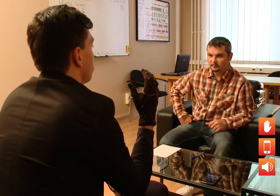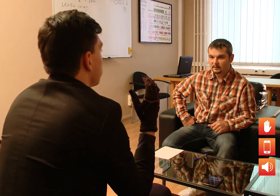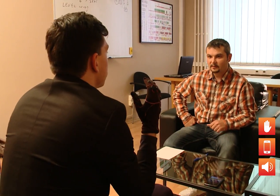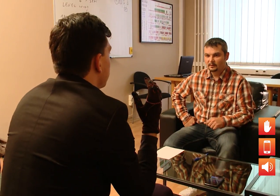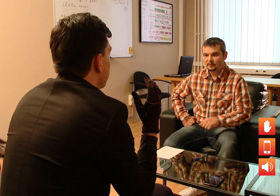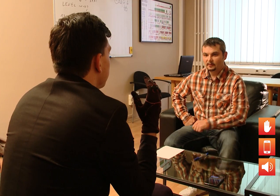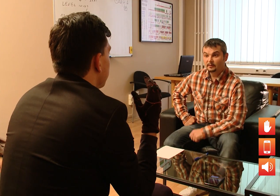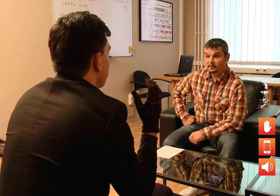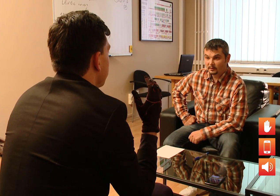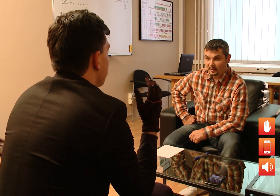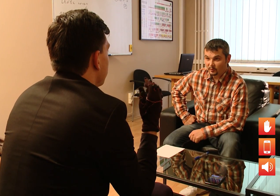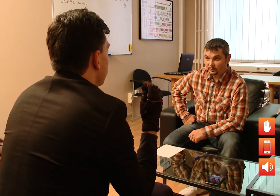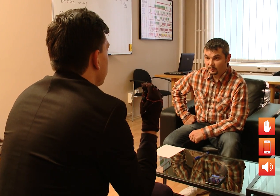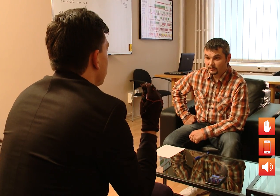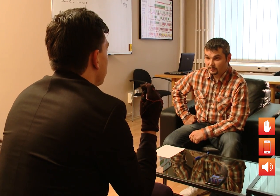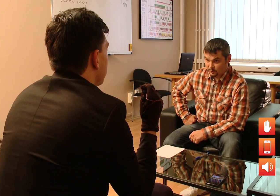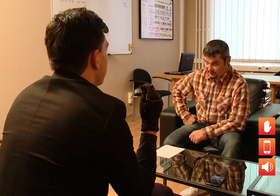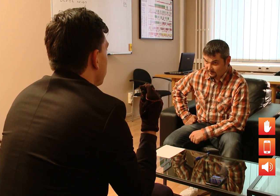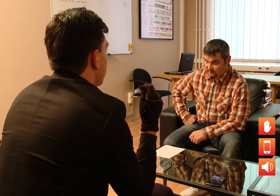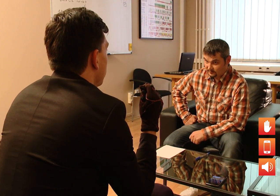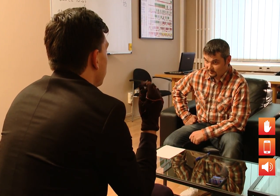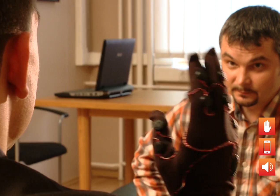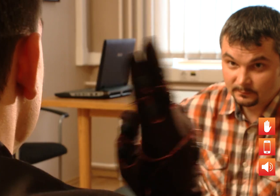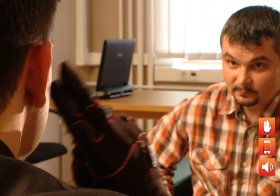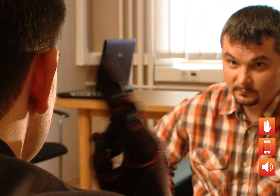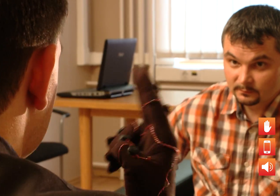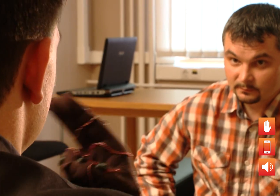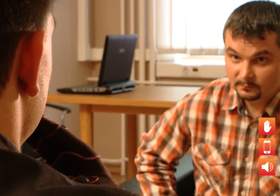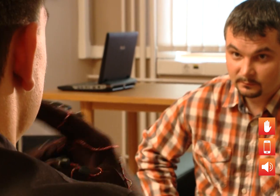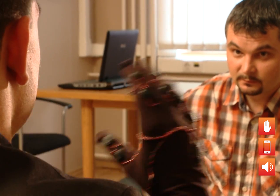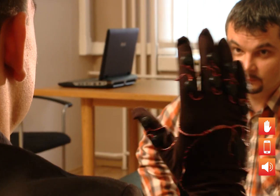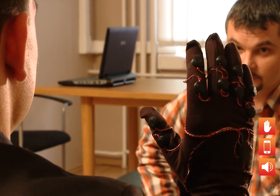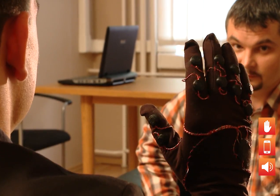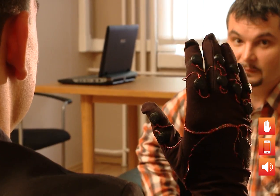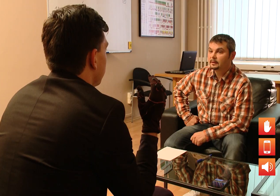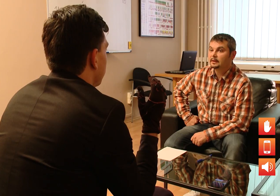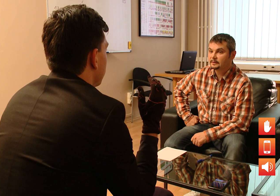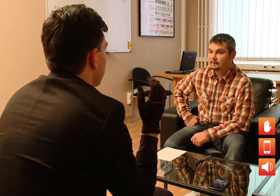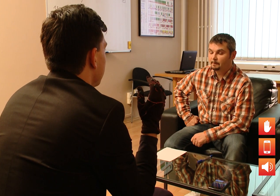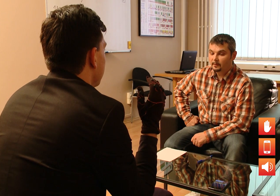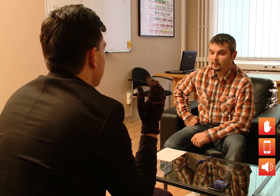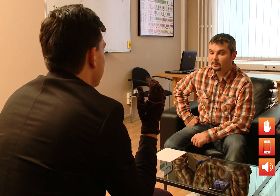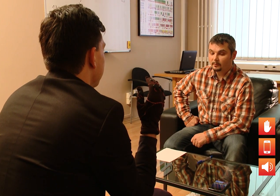Nagy Gábor vagyok. Gábor, ön siket? Siket vagyok. Értem.